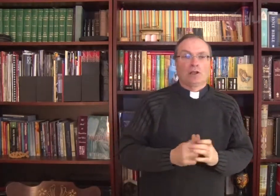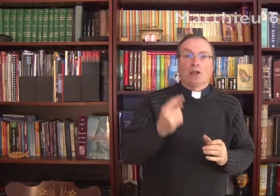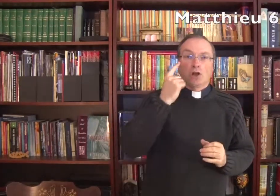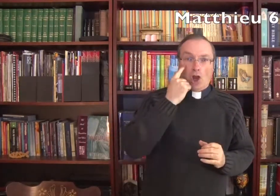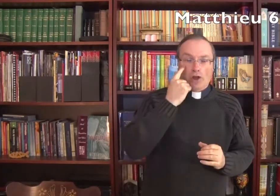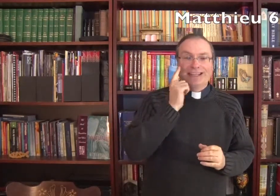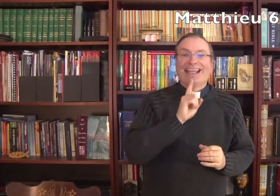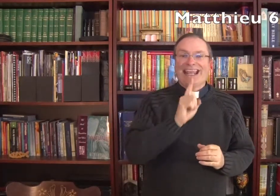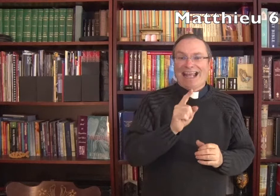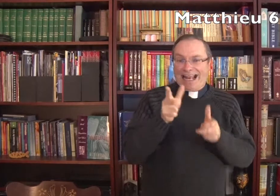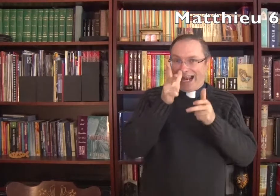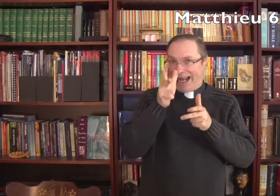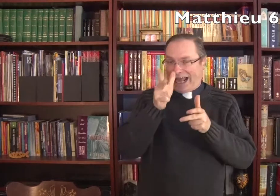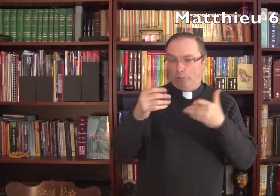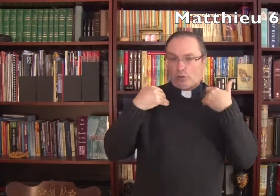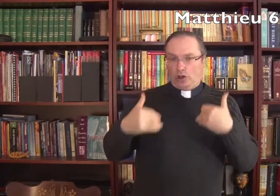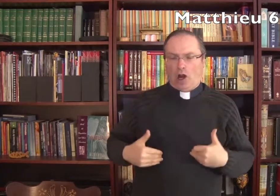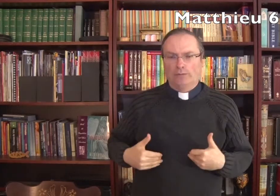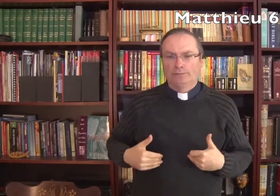L’œil est la lampe du corps.